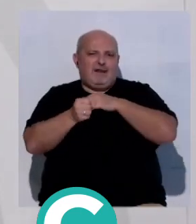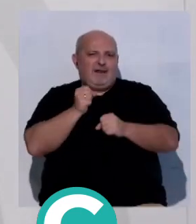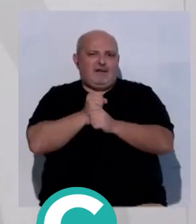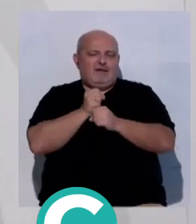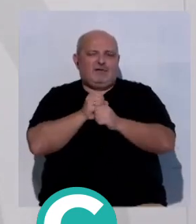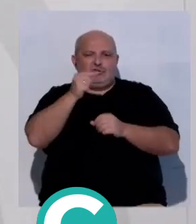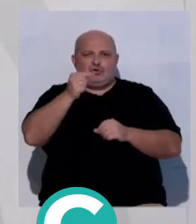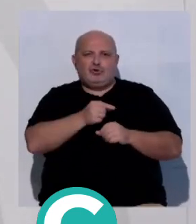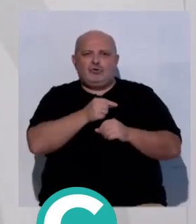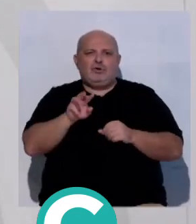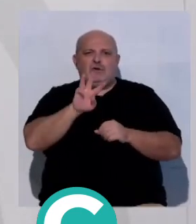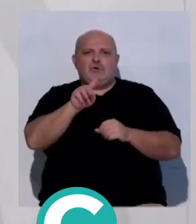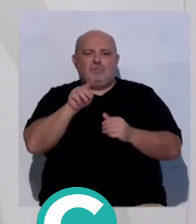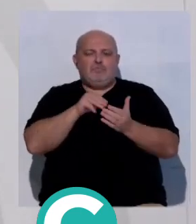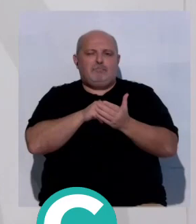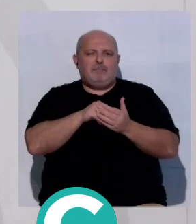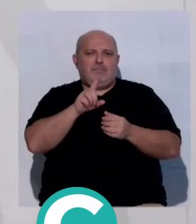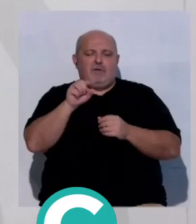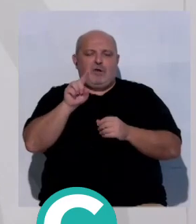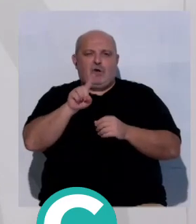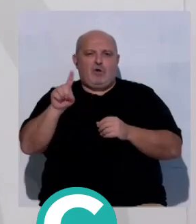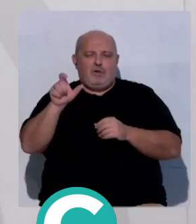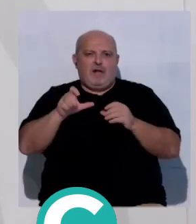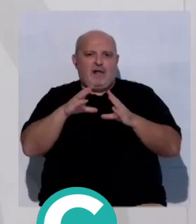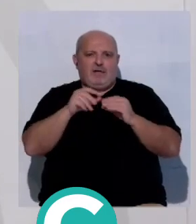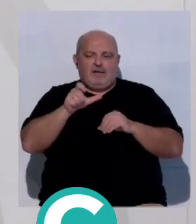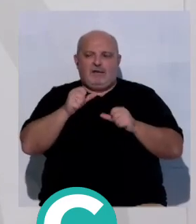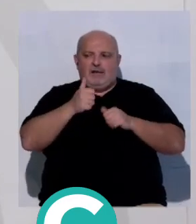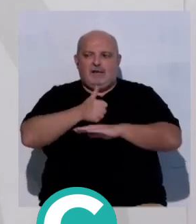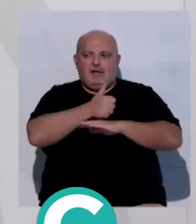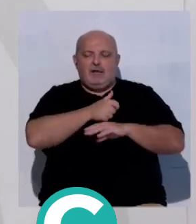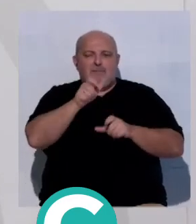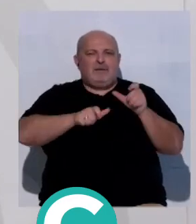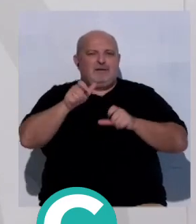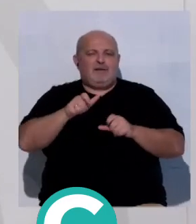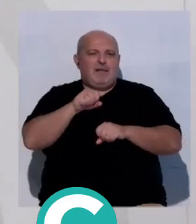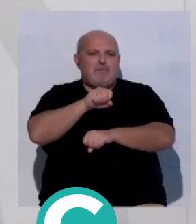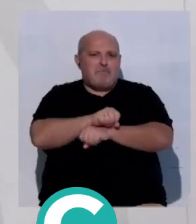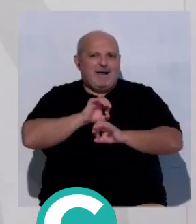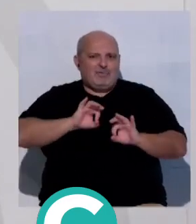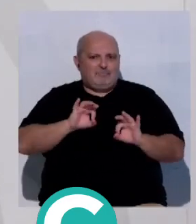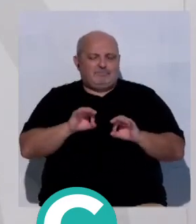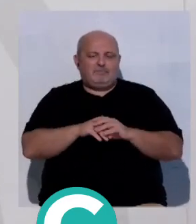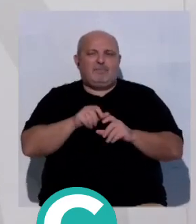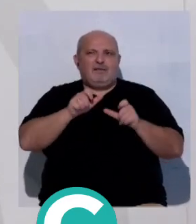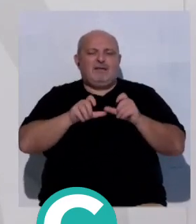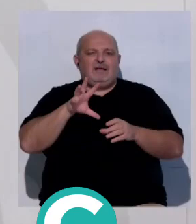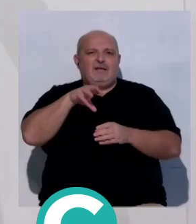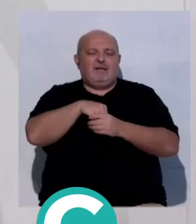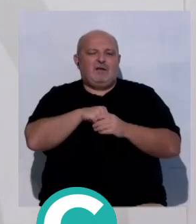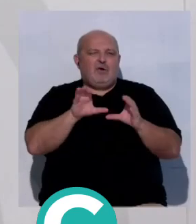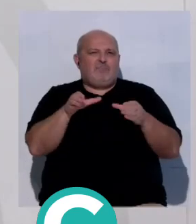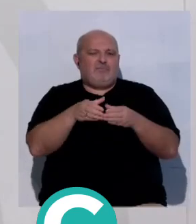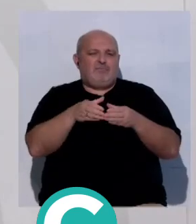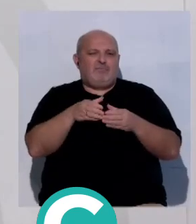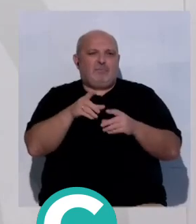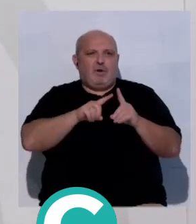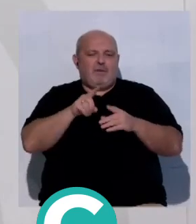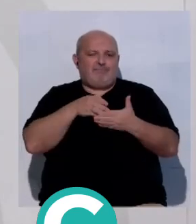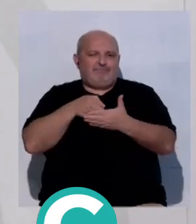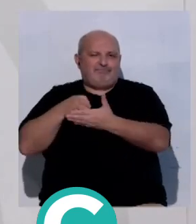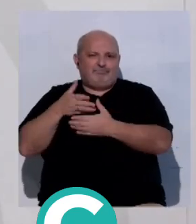total de 31.111 andaluces personas desempleadas pertenecientes a colectivos vulnerables a través